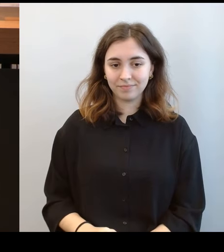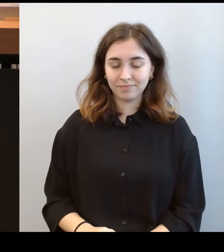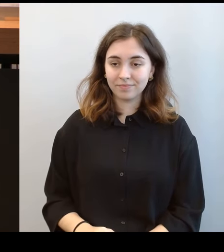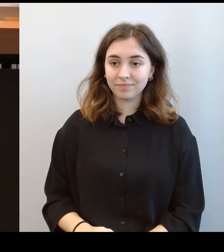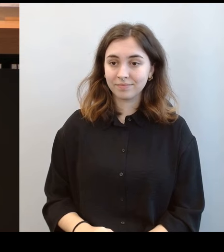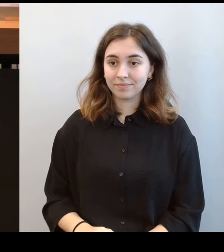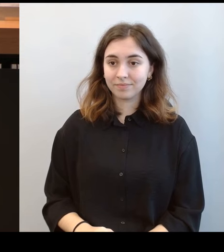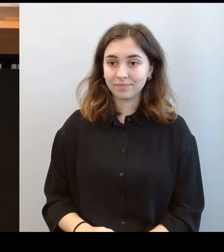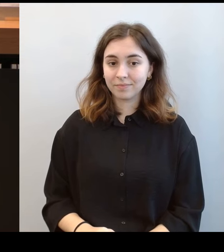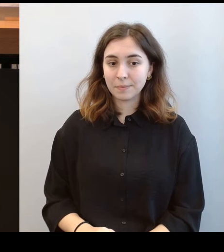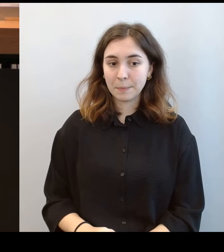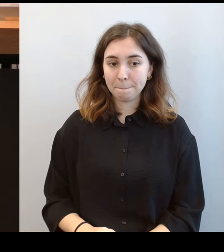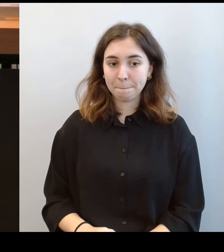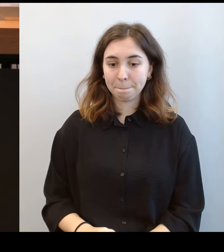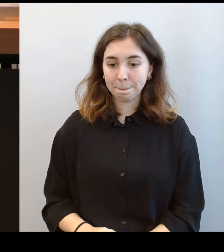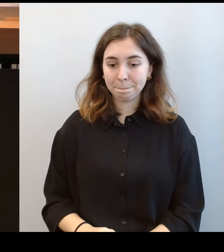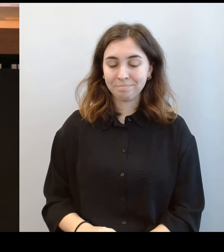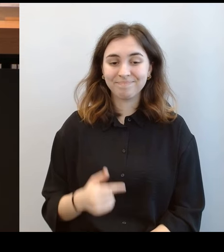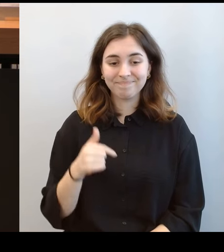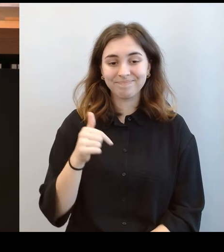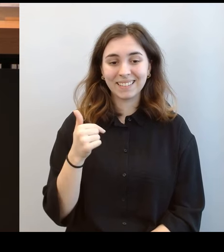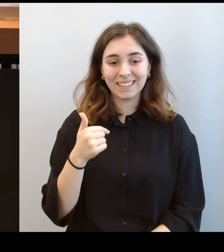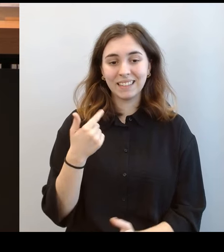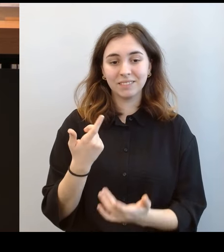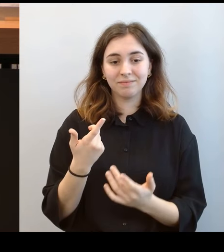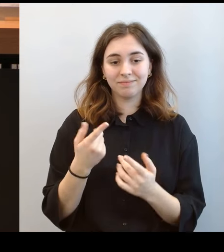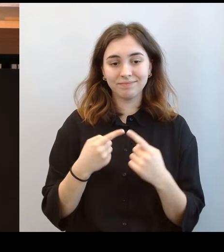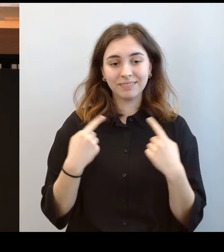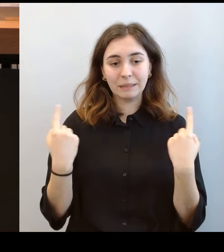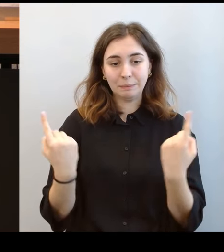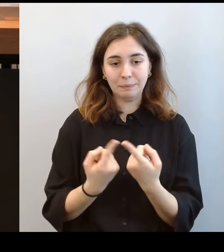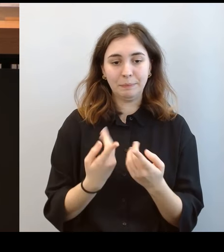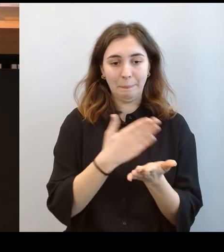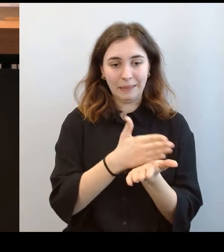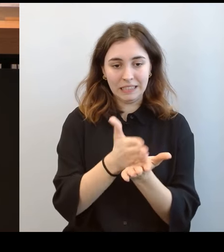aus, weil sie daran zweifeln, ob ihr Aufenthaltstitel